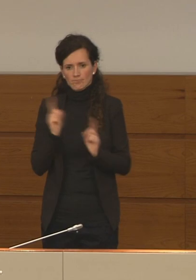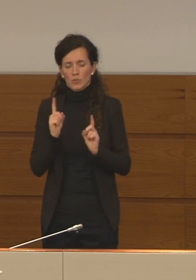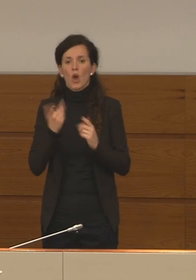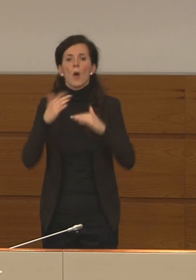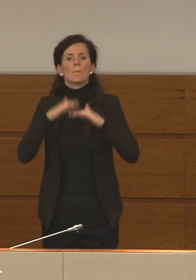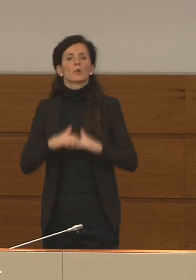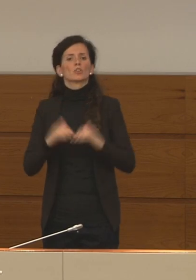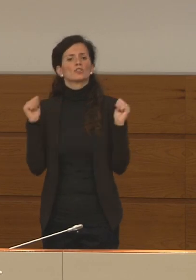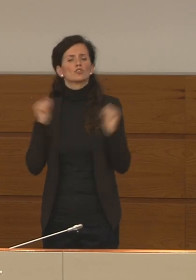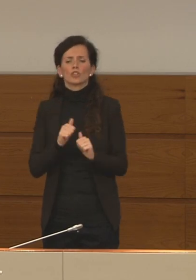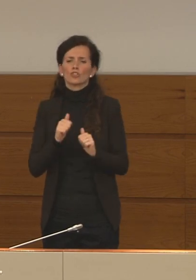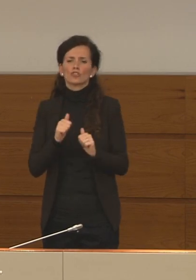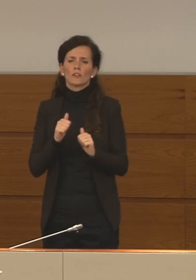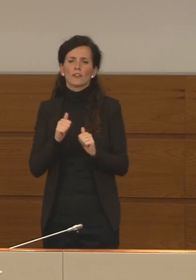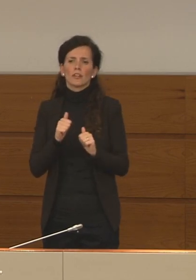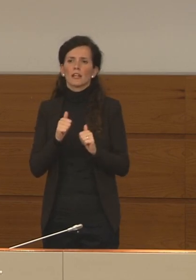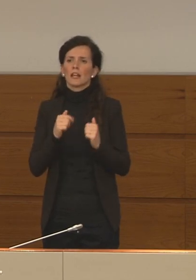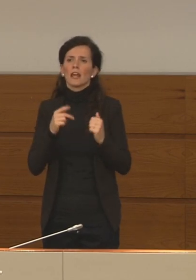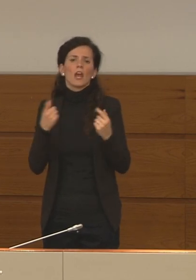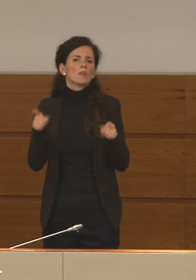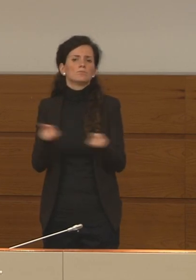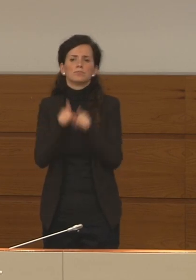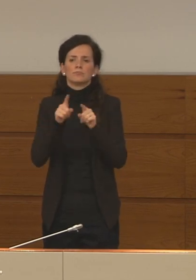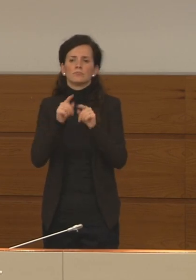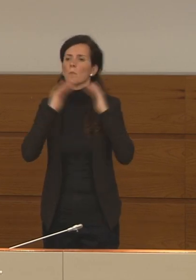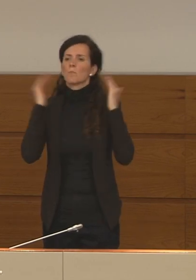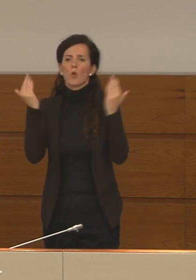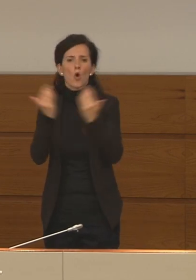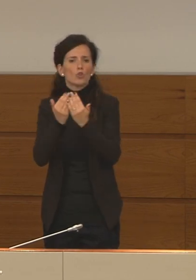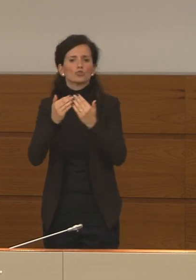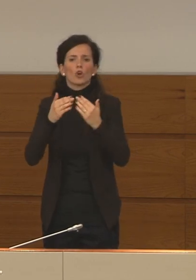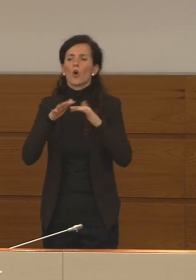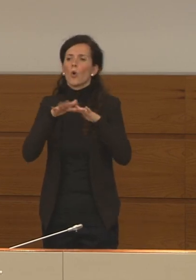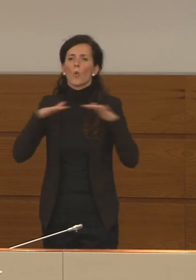indica un universo, ci sono le protezioni civili regionali, le